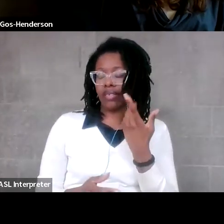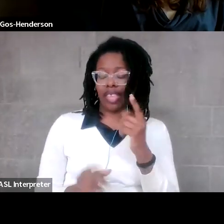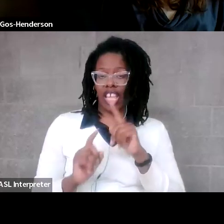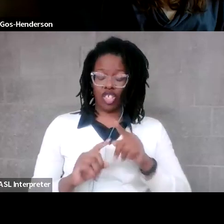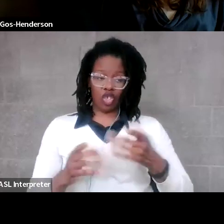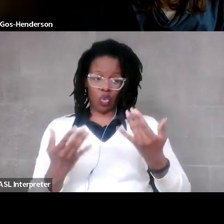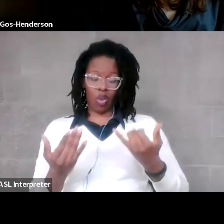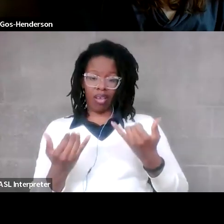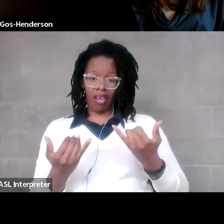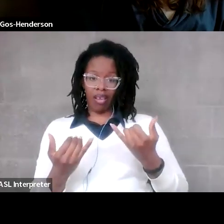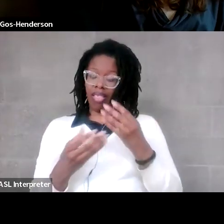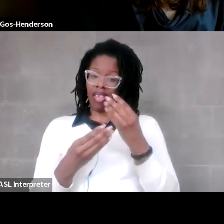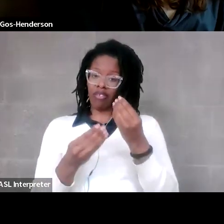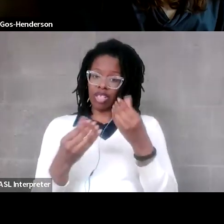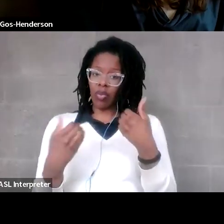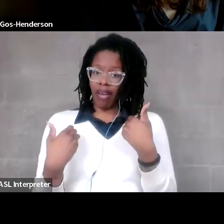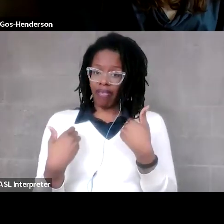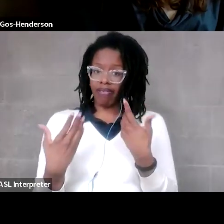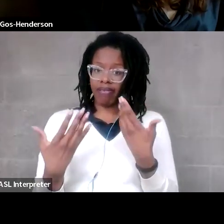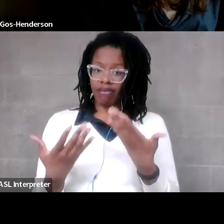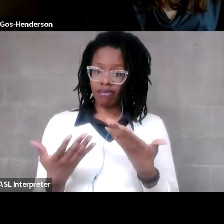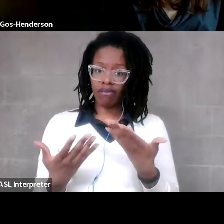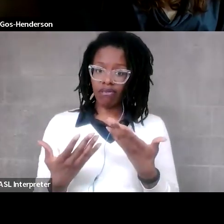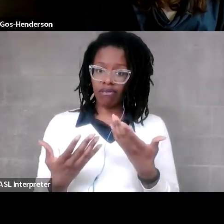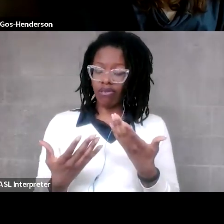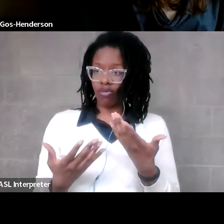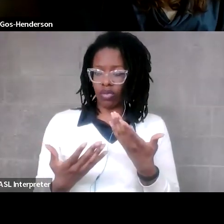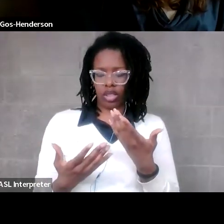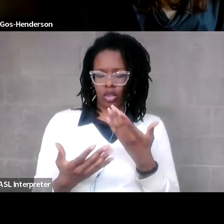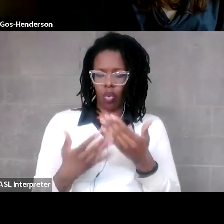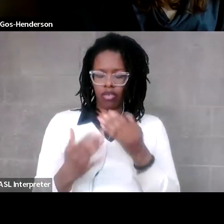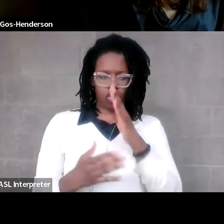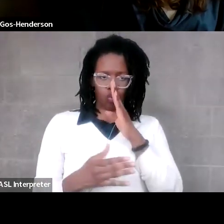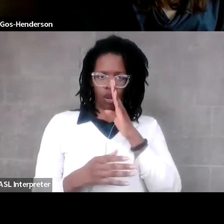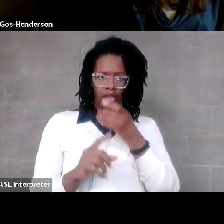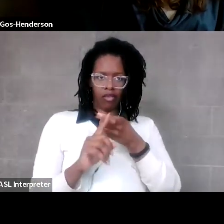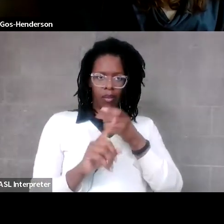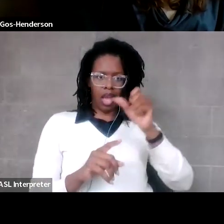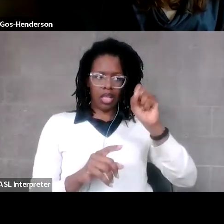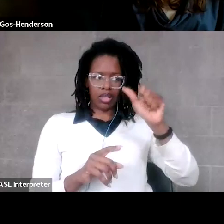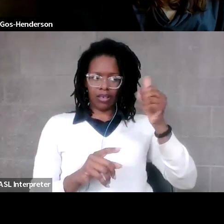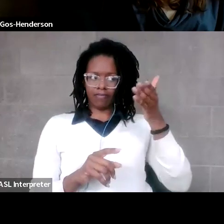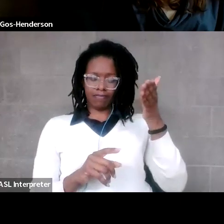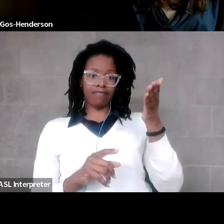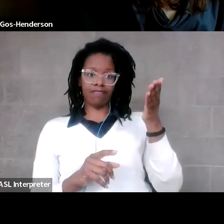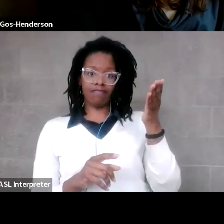La información que tenemos es la que escuchamos directamente de la SSA. Mi primer consejo es centrarse